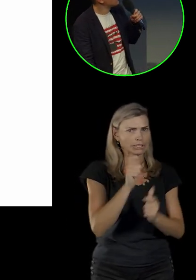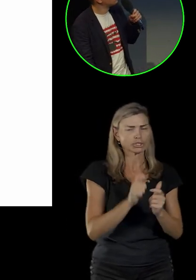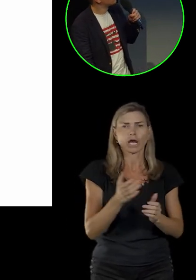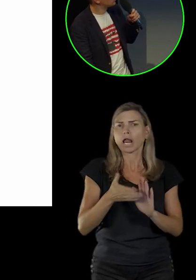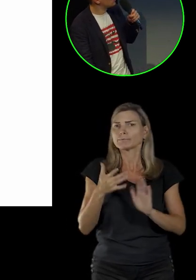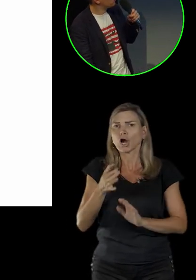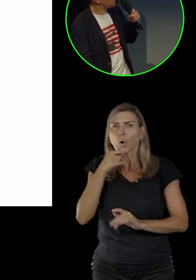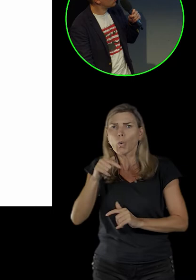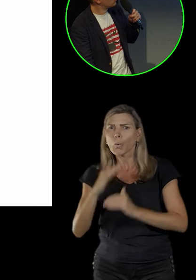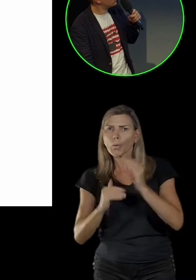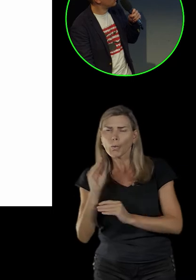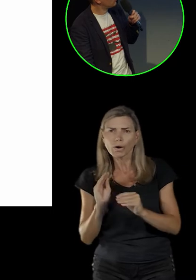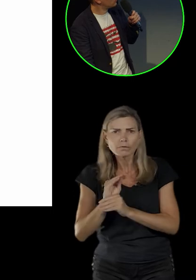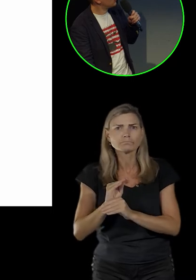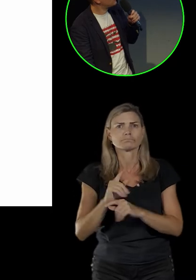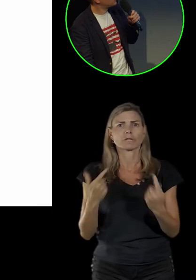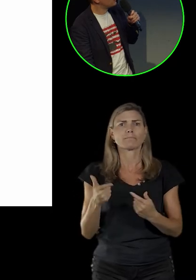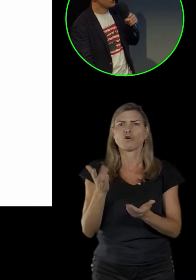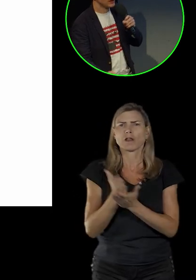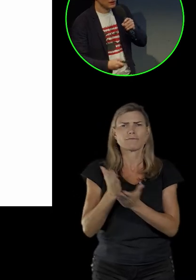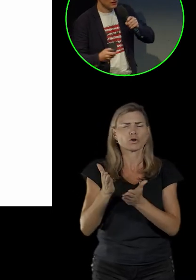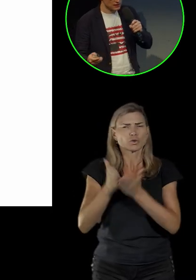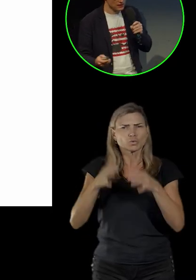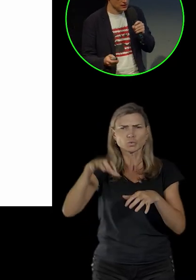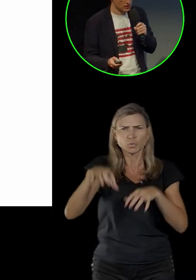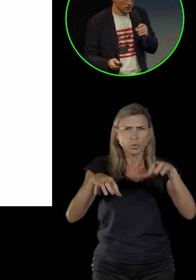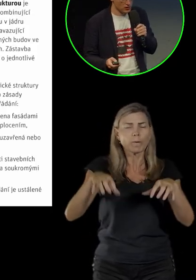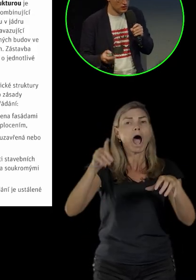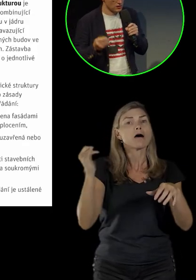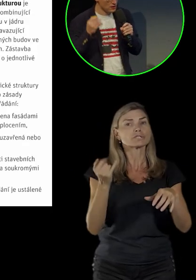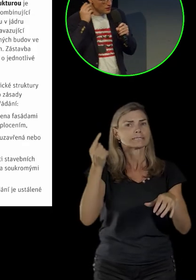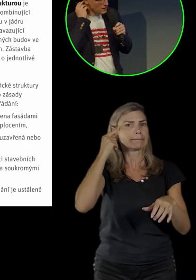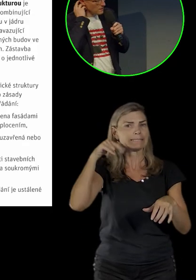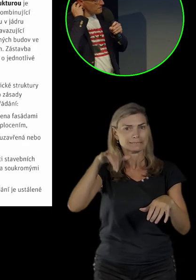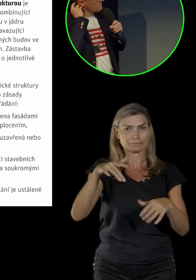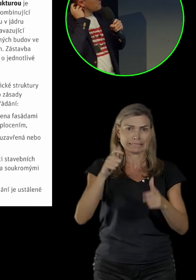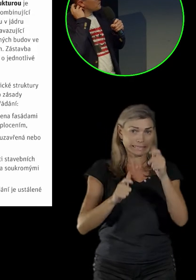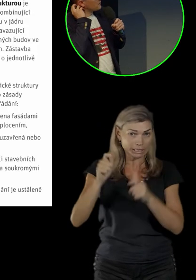Není určen pro pro umisťování budov a je mezi těmi domy ta sídlištní zeleň.